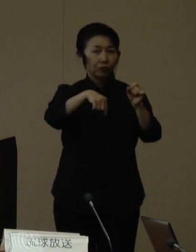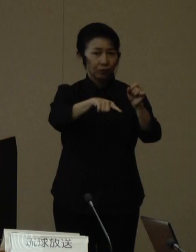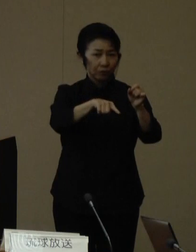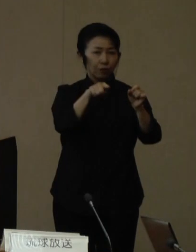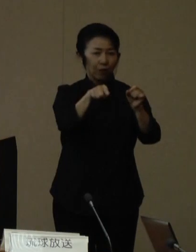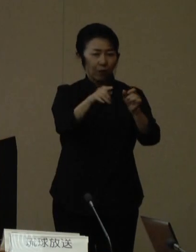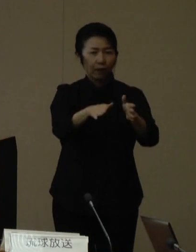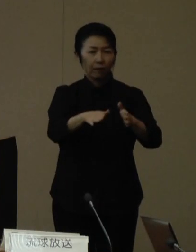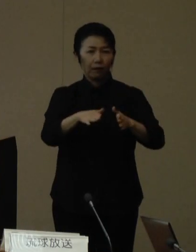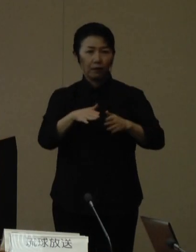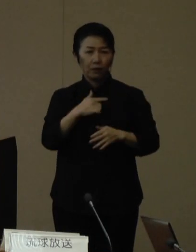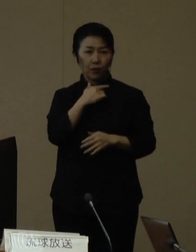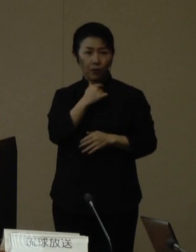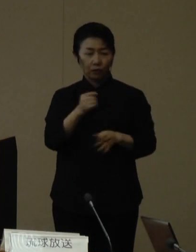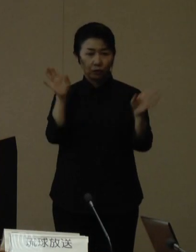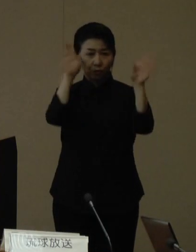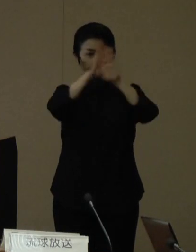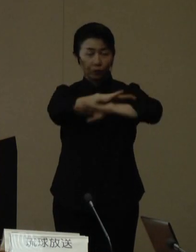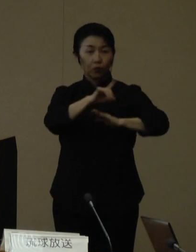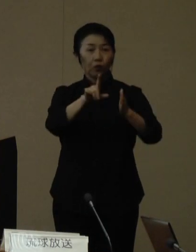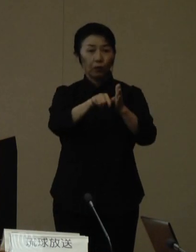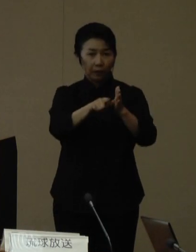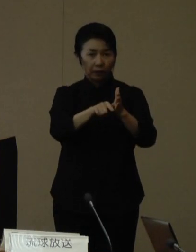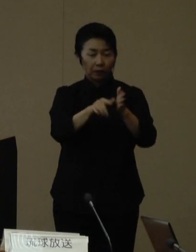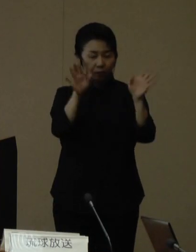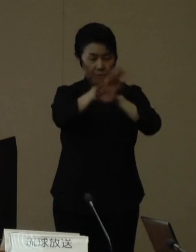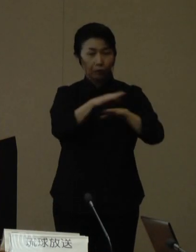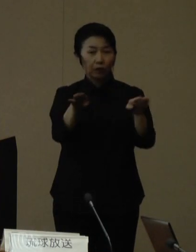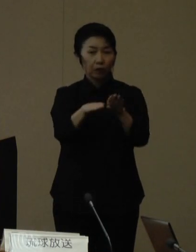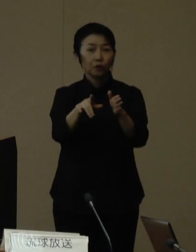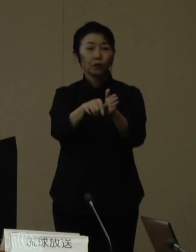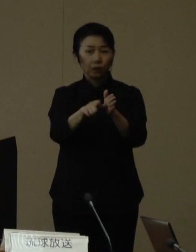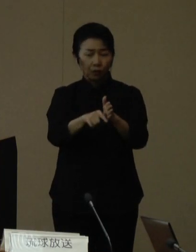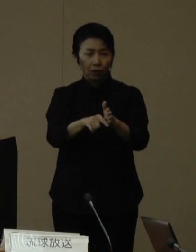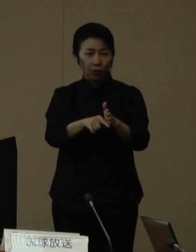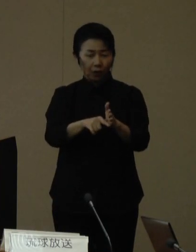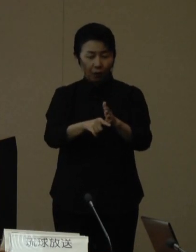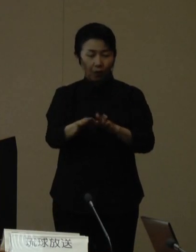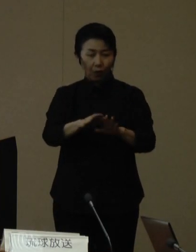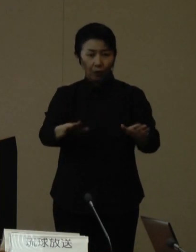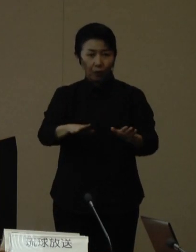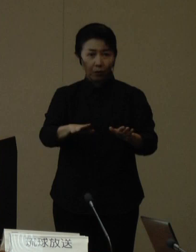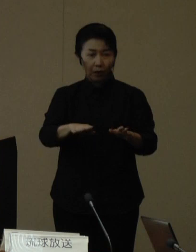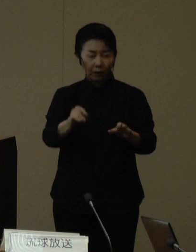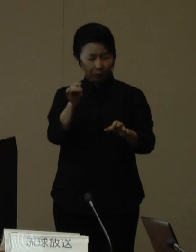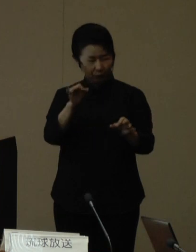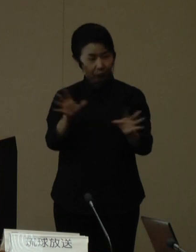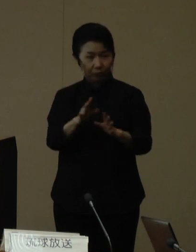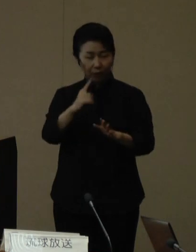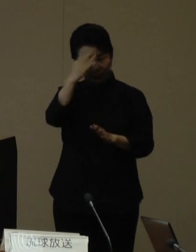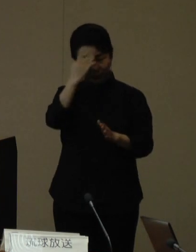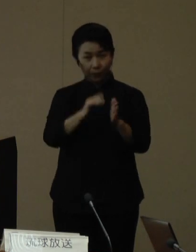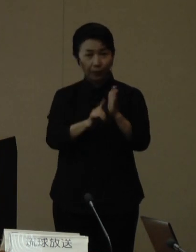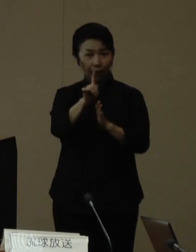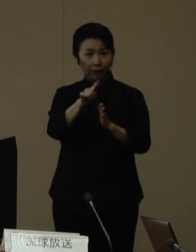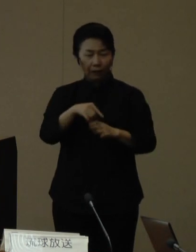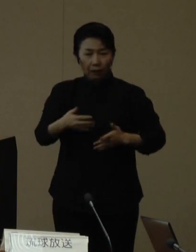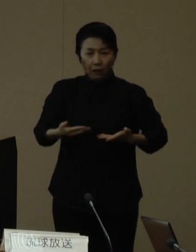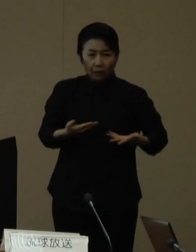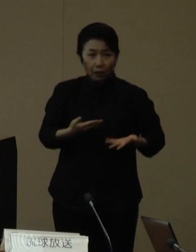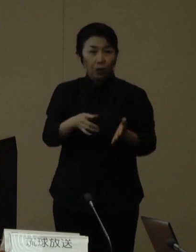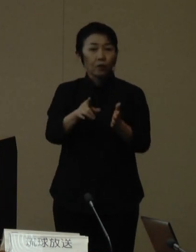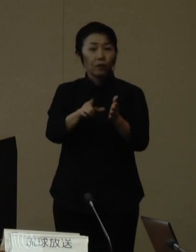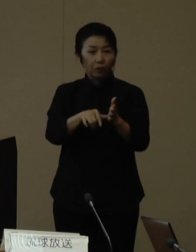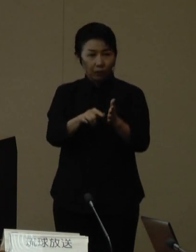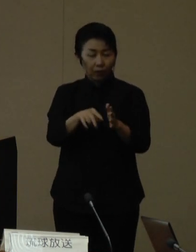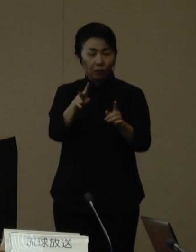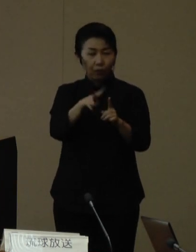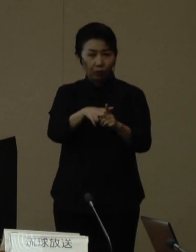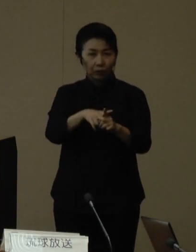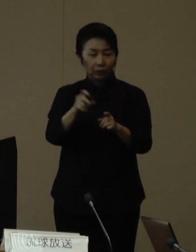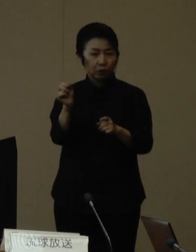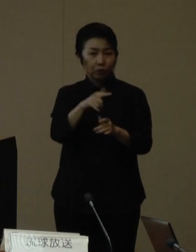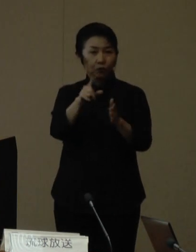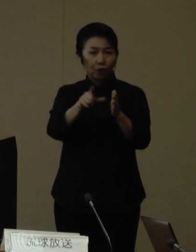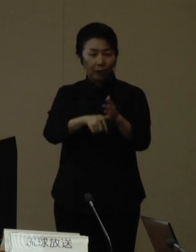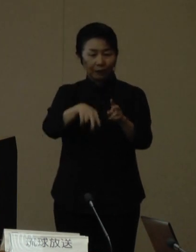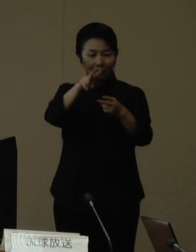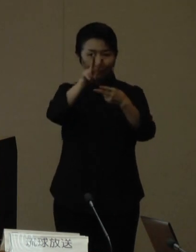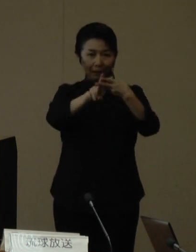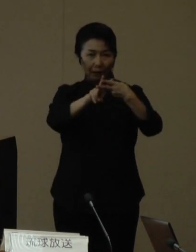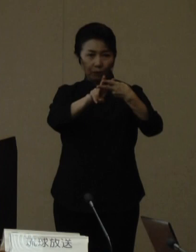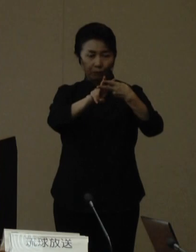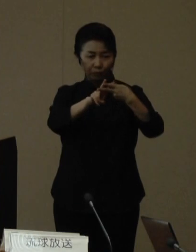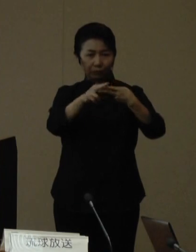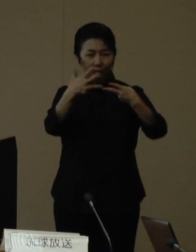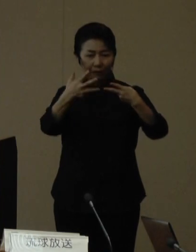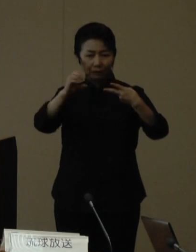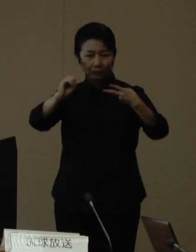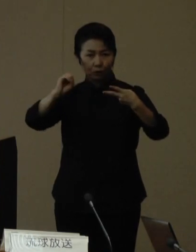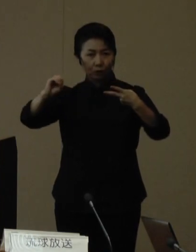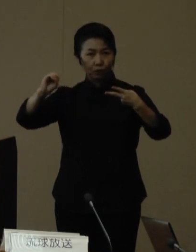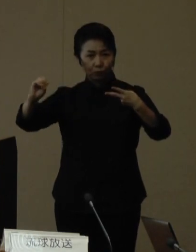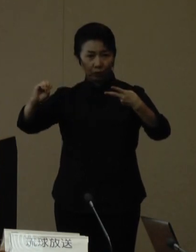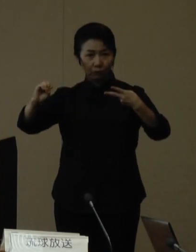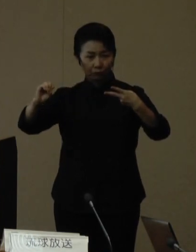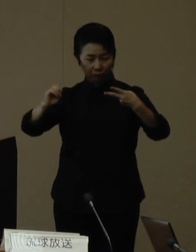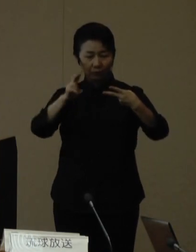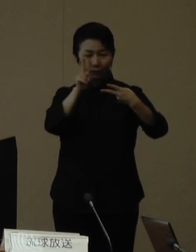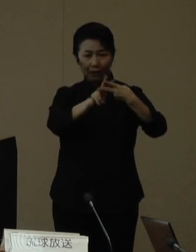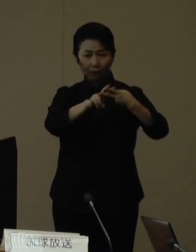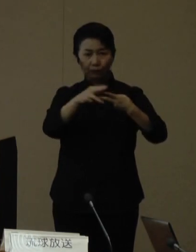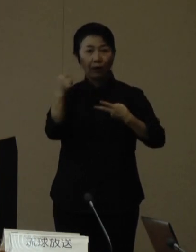夜間、休日に急な子どもの病気対処等に迷う場合は、小児救急電話相談 ＃８０００＃８０００へご相談ください